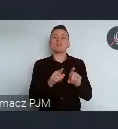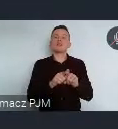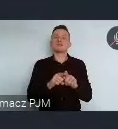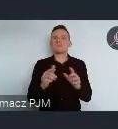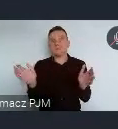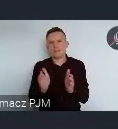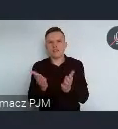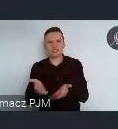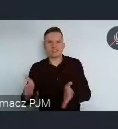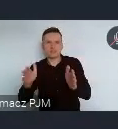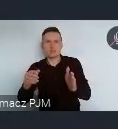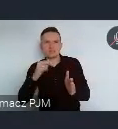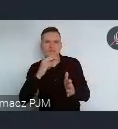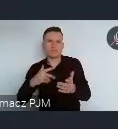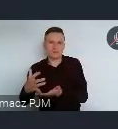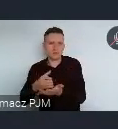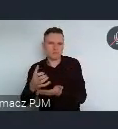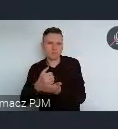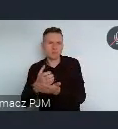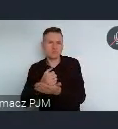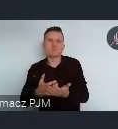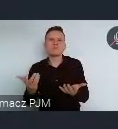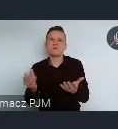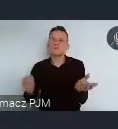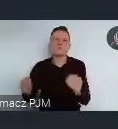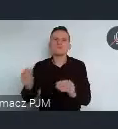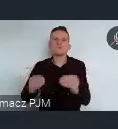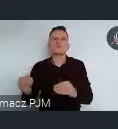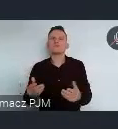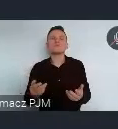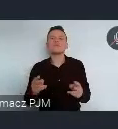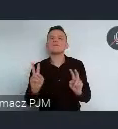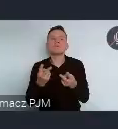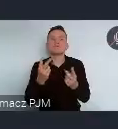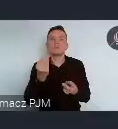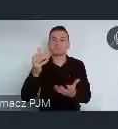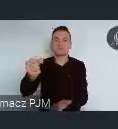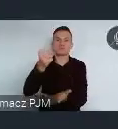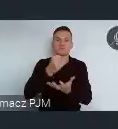zaczęliśmy montować dzięki dotacjom Samorządu Województwa Wielkopolskiego.